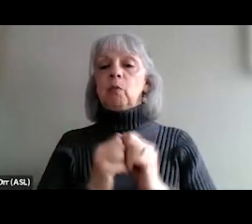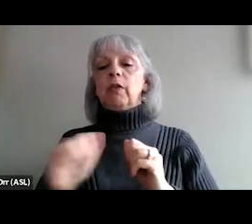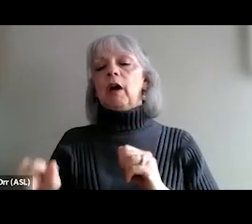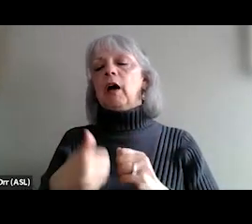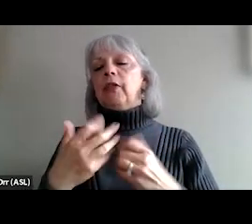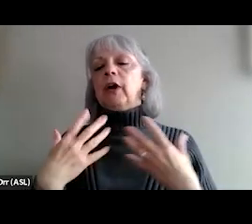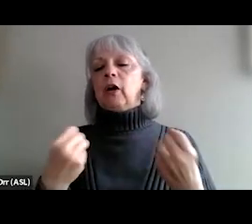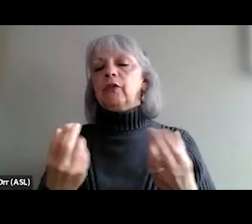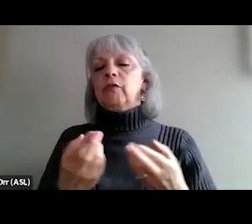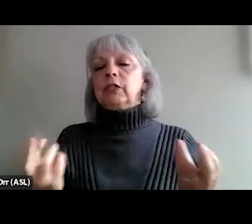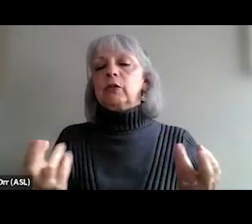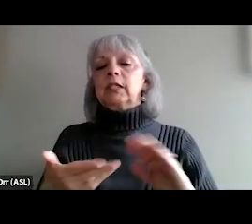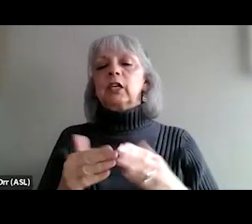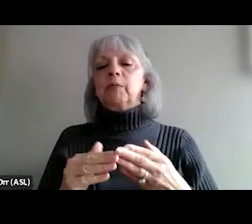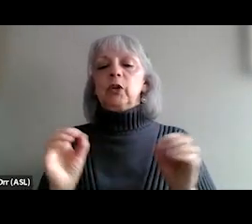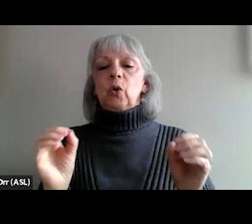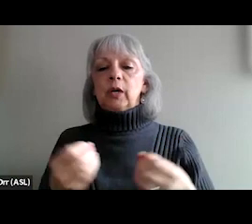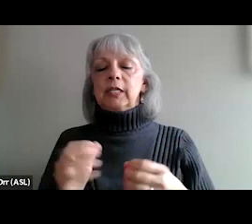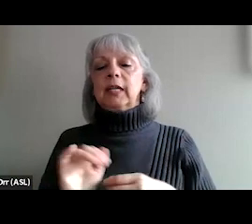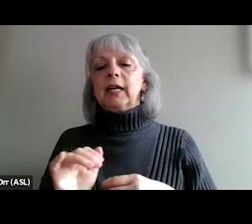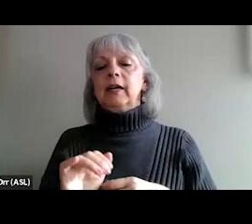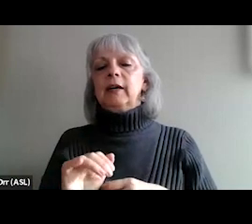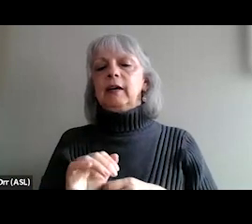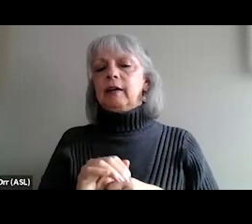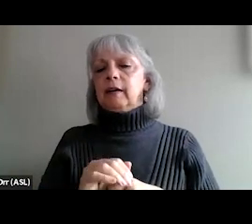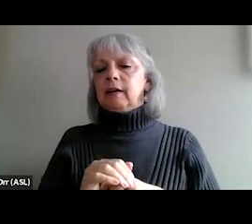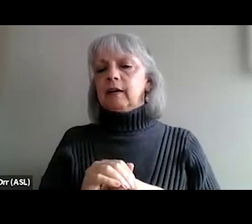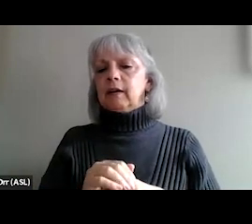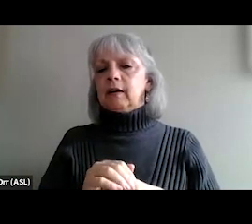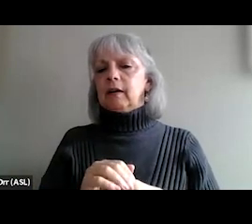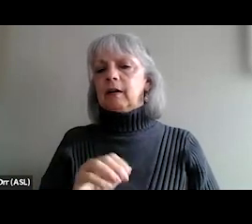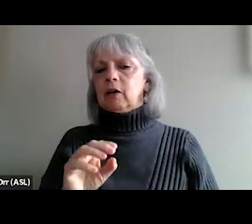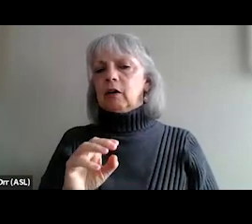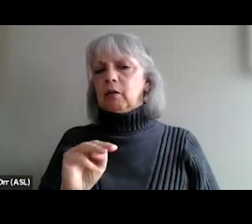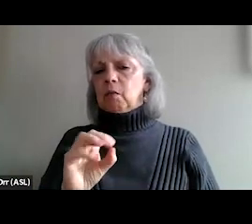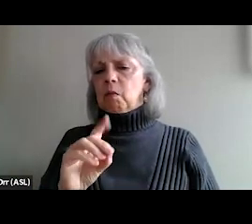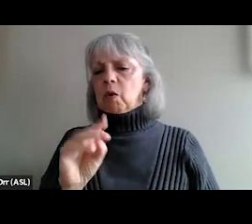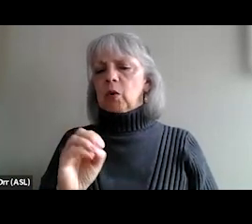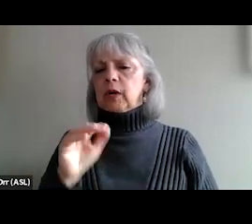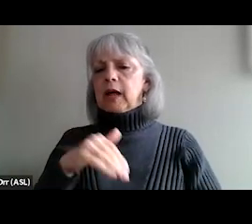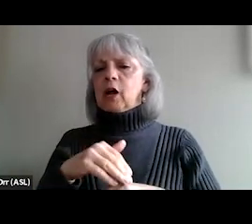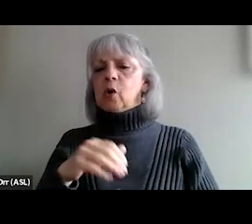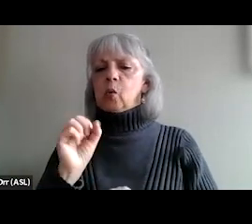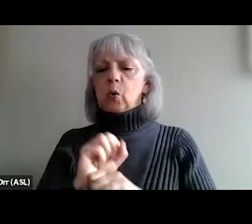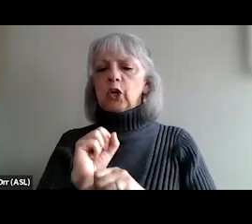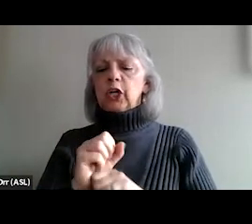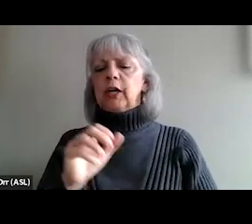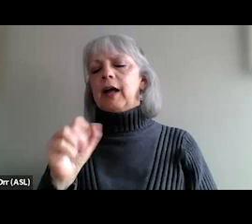y organizaciones comunitarias como T, MoNetwork ayuda a cerrar la brecha